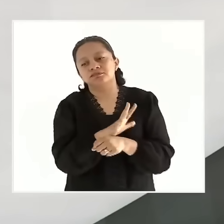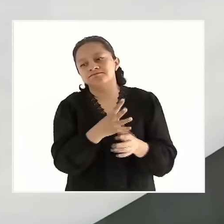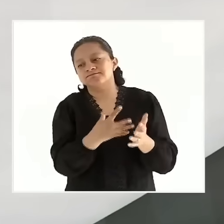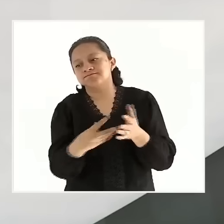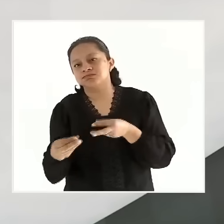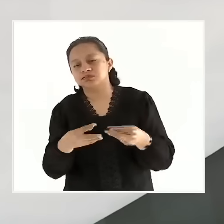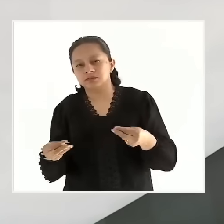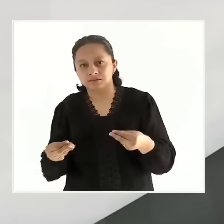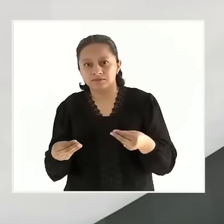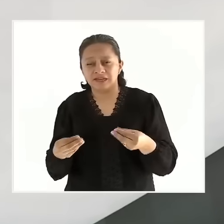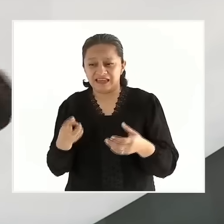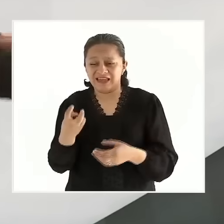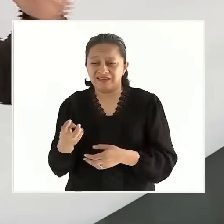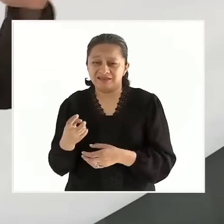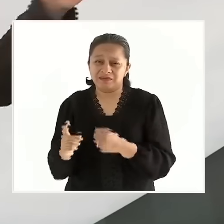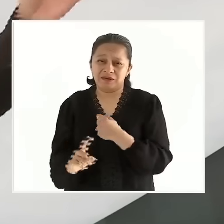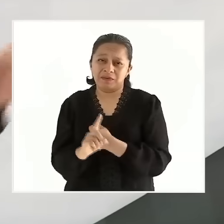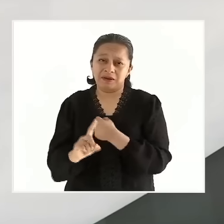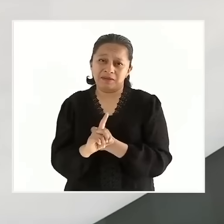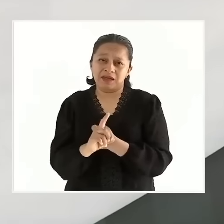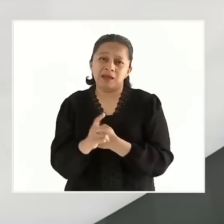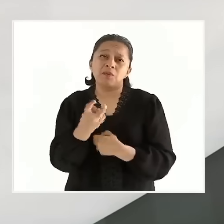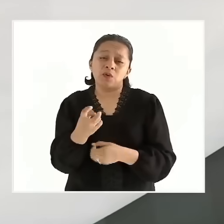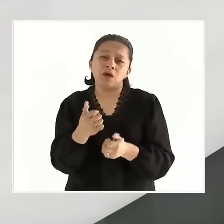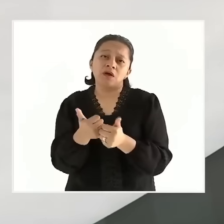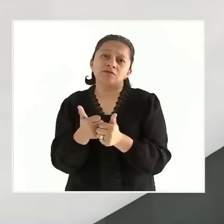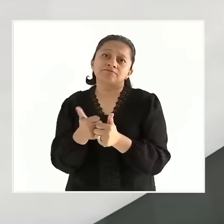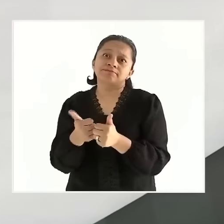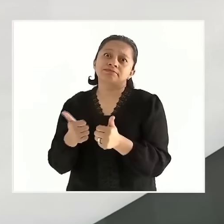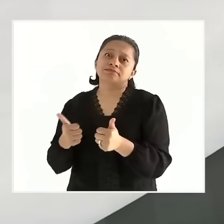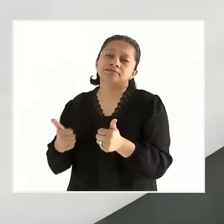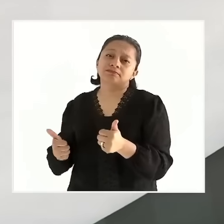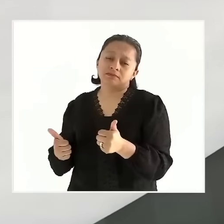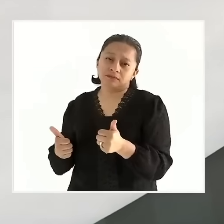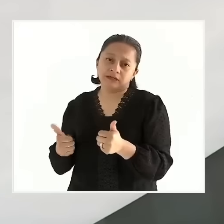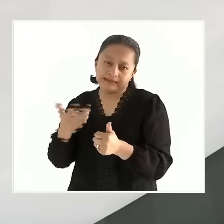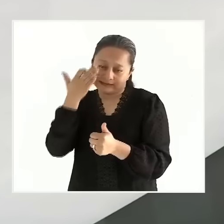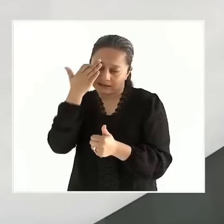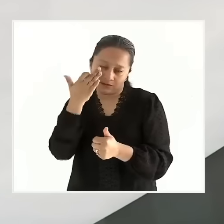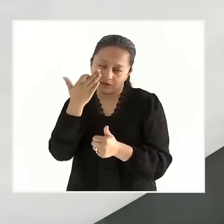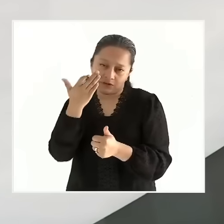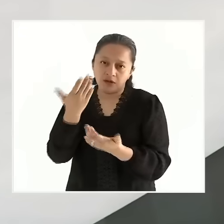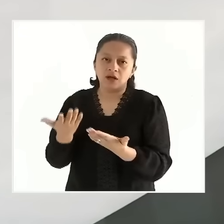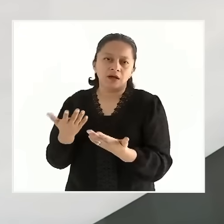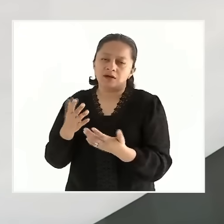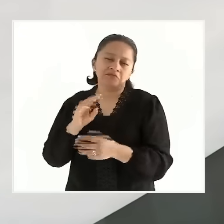sino también retrasos en las turbinas que se generaron en todo el mundo, no solamente